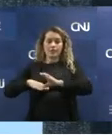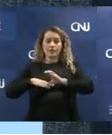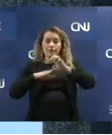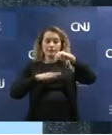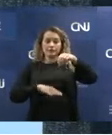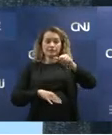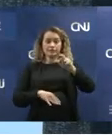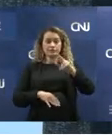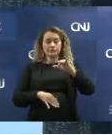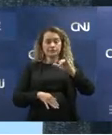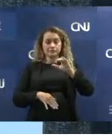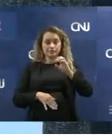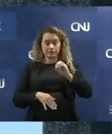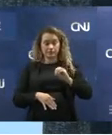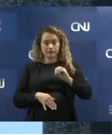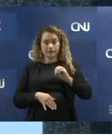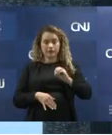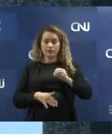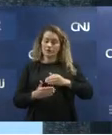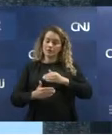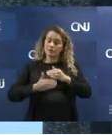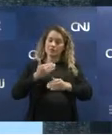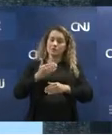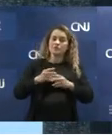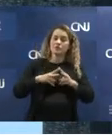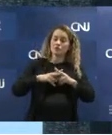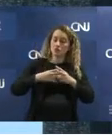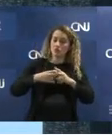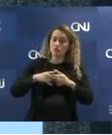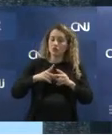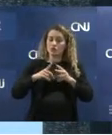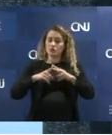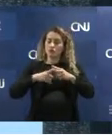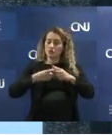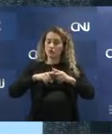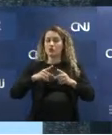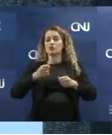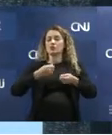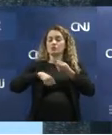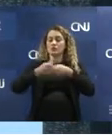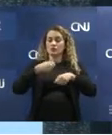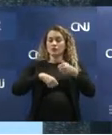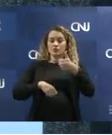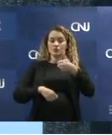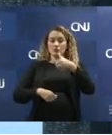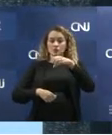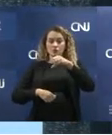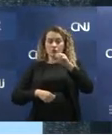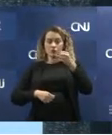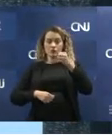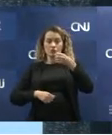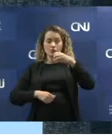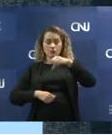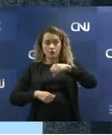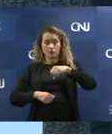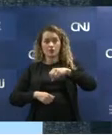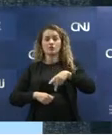o procedimento contra ele artigo 9, 8, 9. Haverá sustentação oral pela requerente,